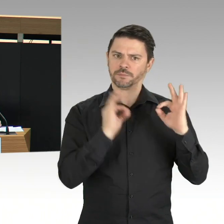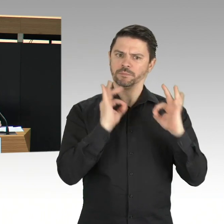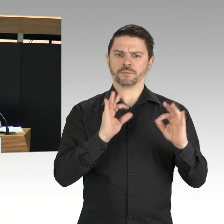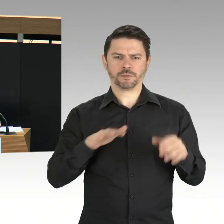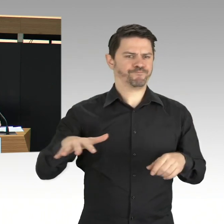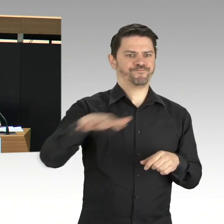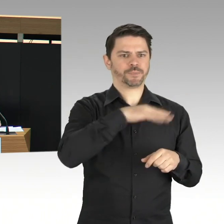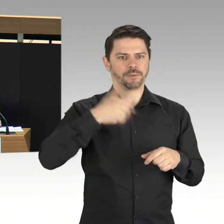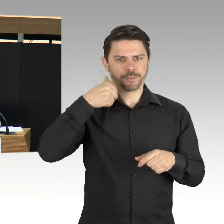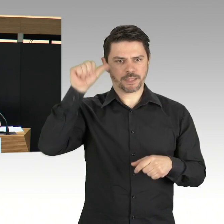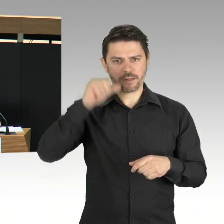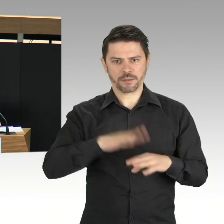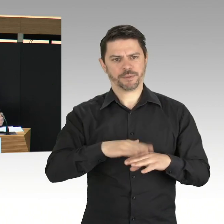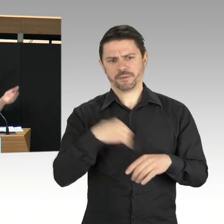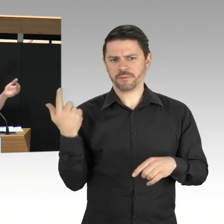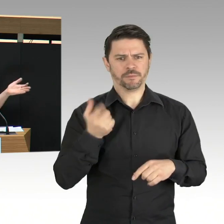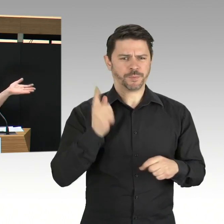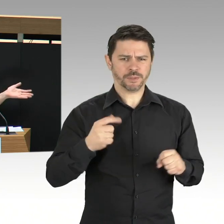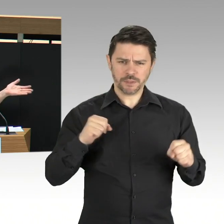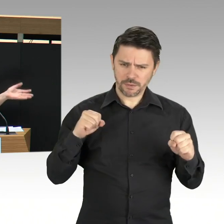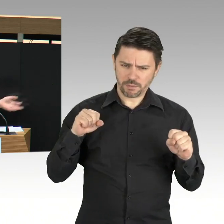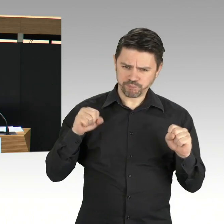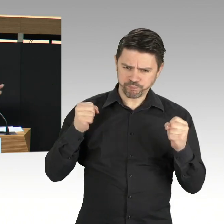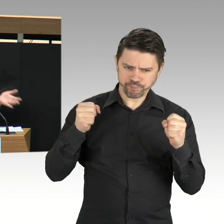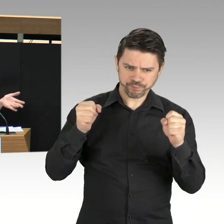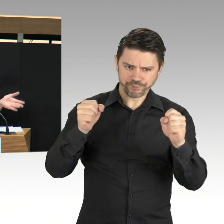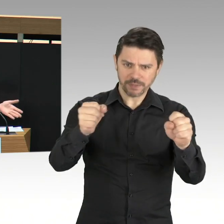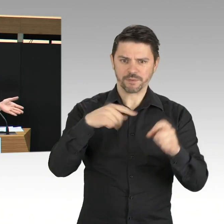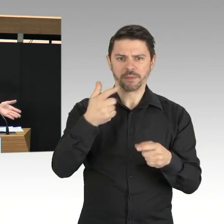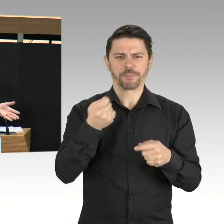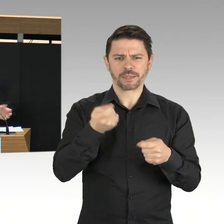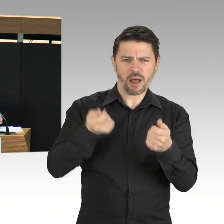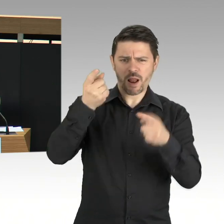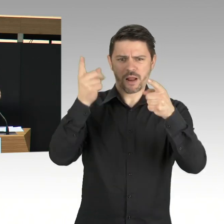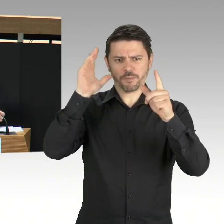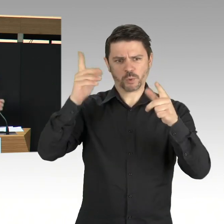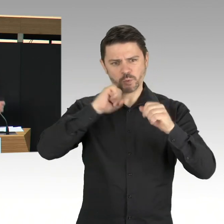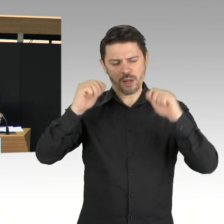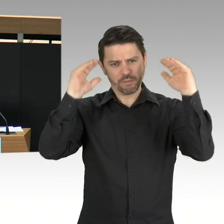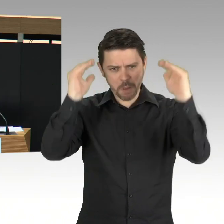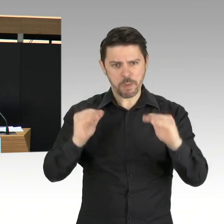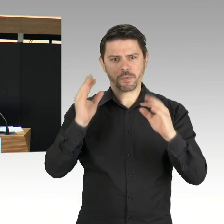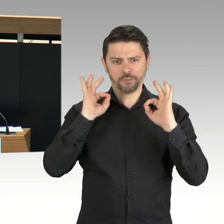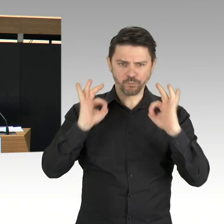Denn wir wissen oft ja gar nicht, wem welche Häuser oder ganze Straßenzüge gehören. Mit einem Mietenkataster können wir so auch